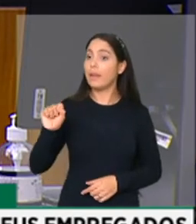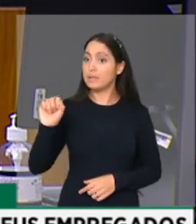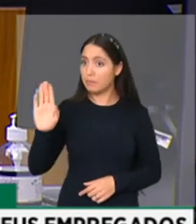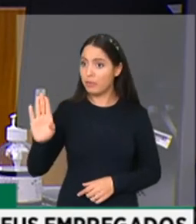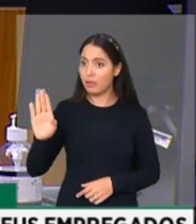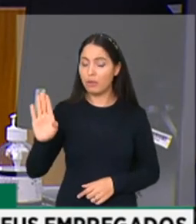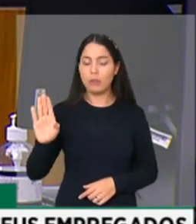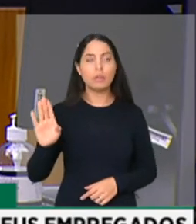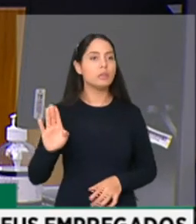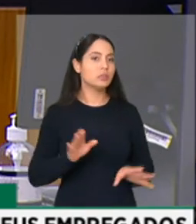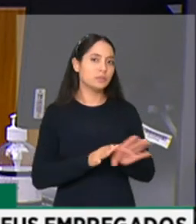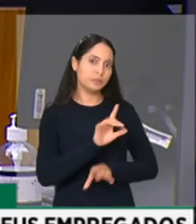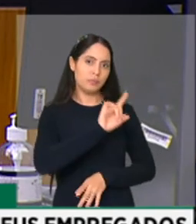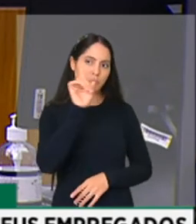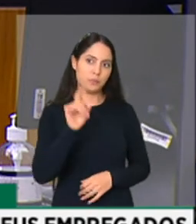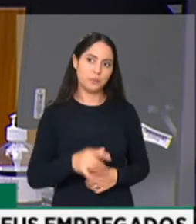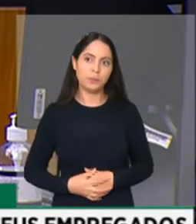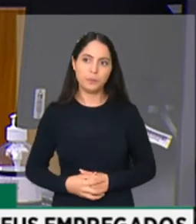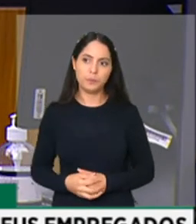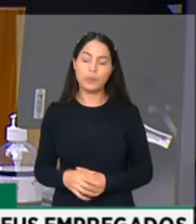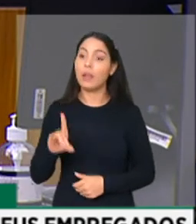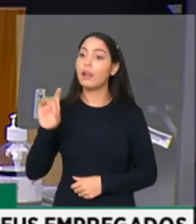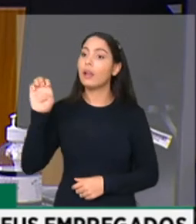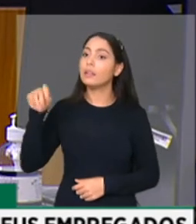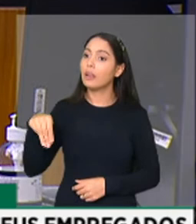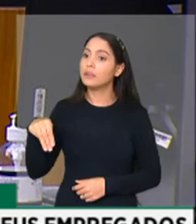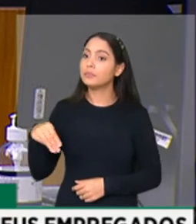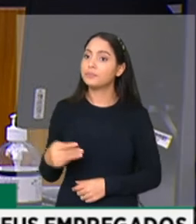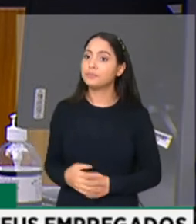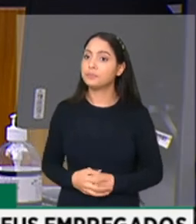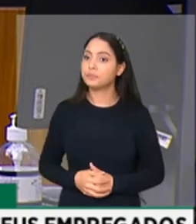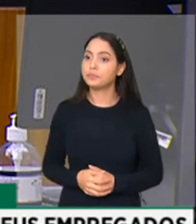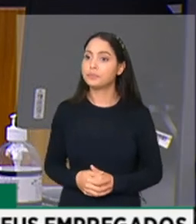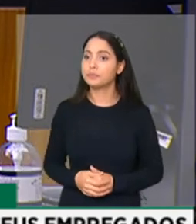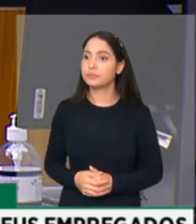NÃO, SENHOR PRESIDENTE. [PRESIDENTE]: DEM?